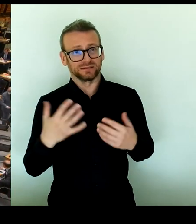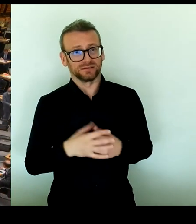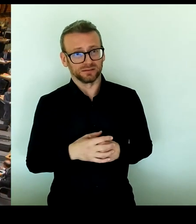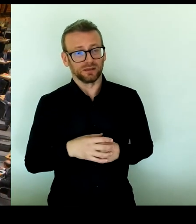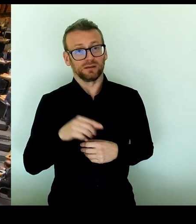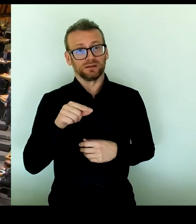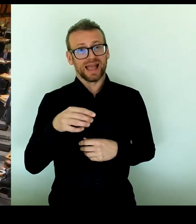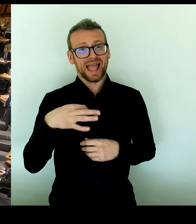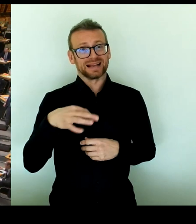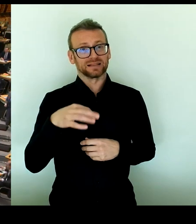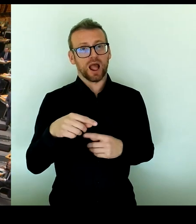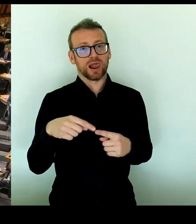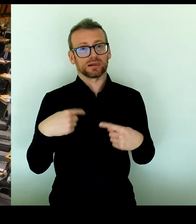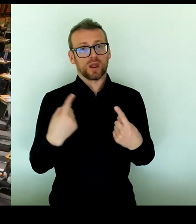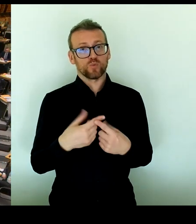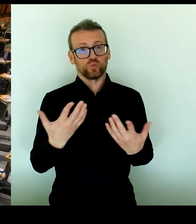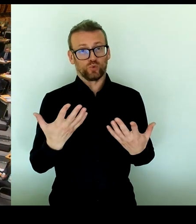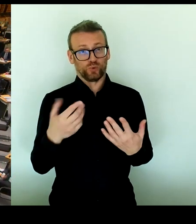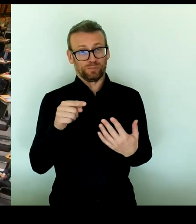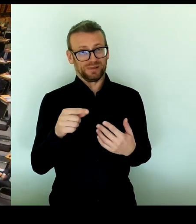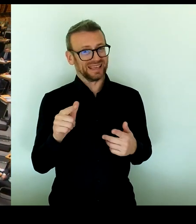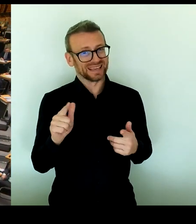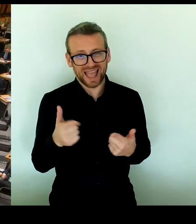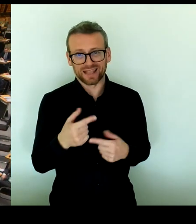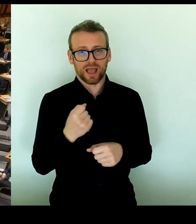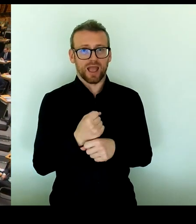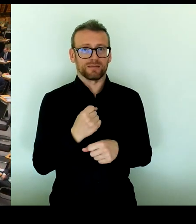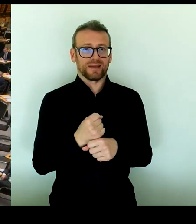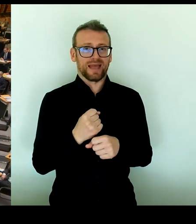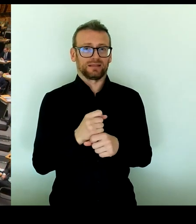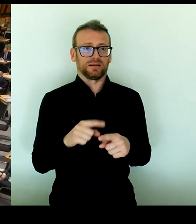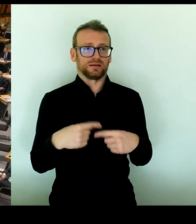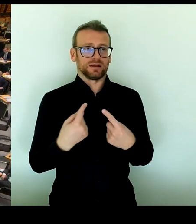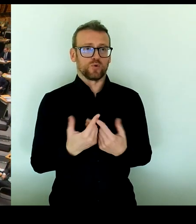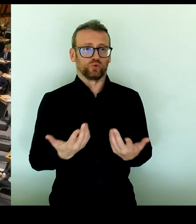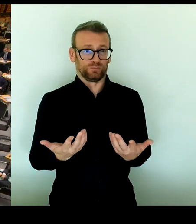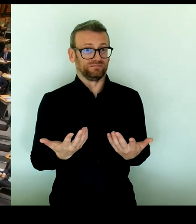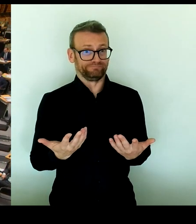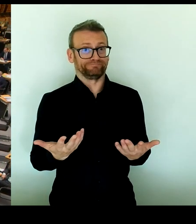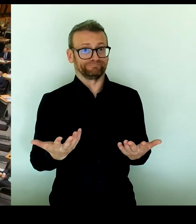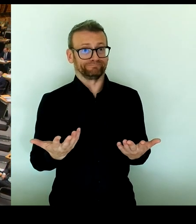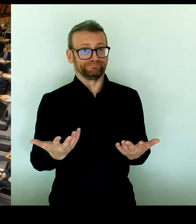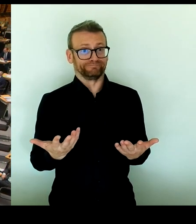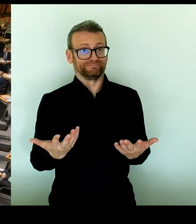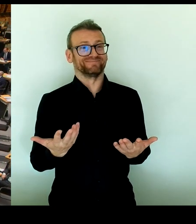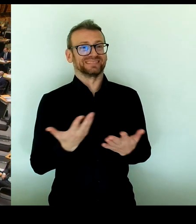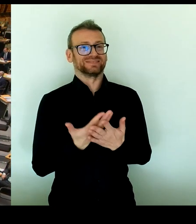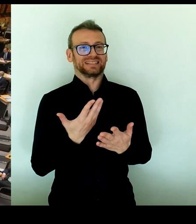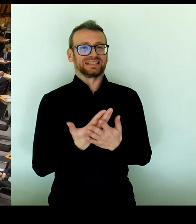(Rednerwechsel) Frau Präsidentin, meine Damen und Herren! Die Kleingärten sind Berliner Tradition, Berliner Kulturgut